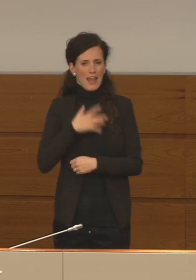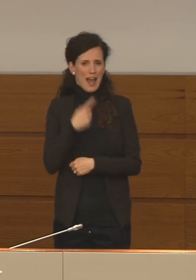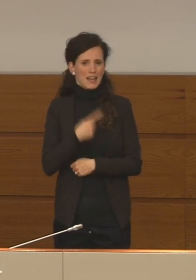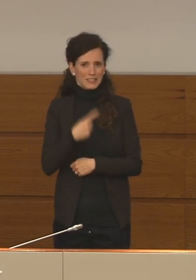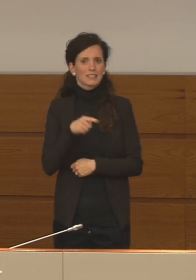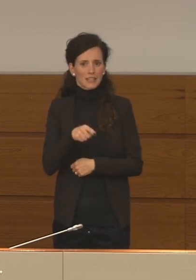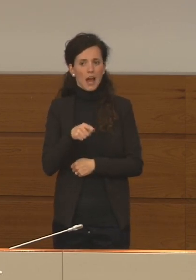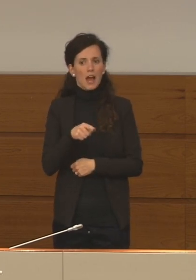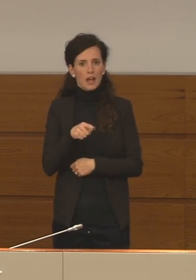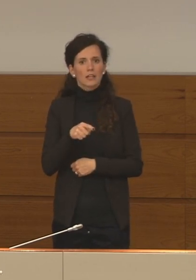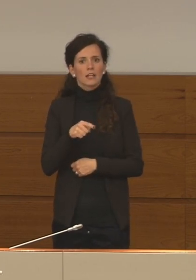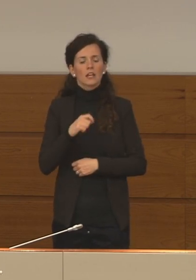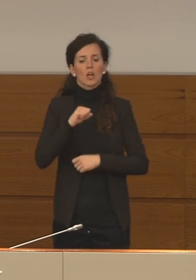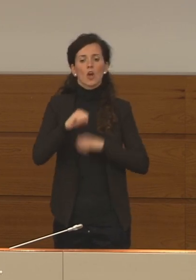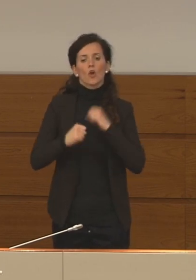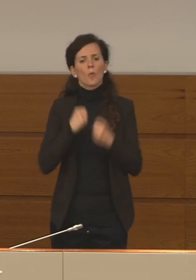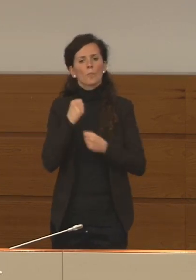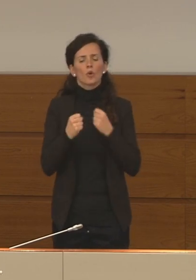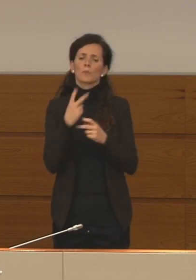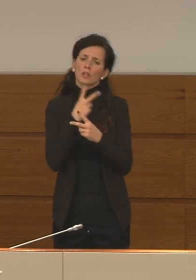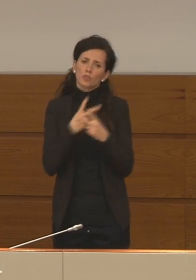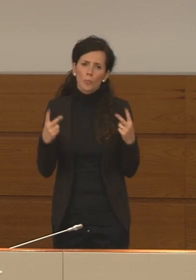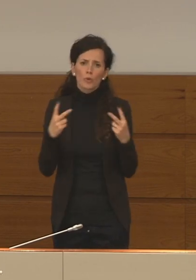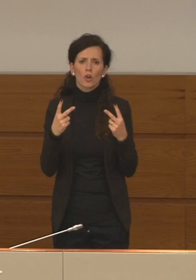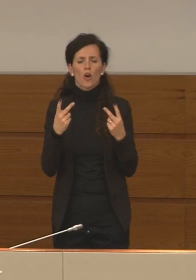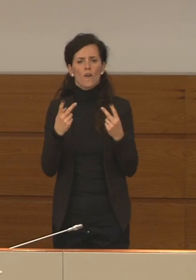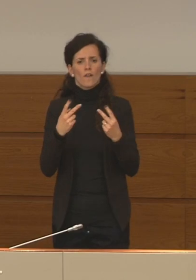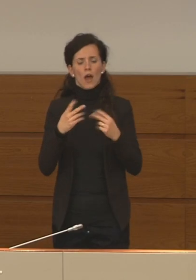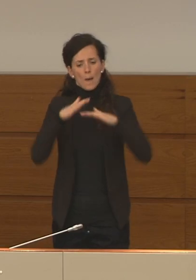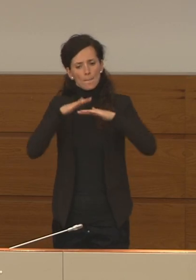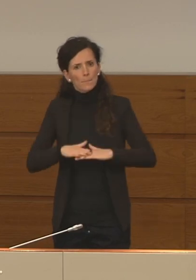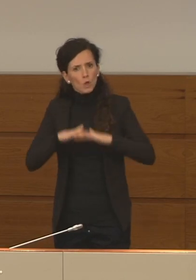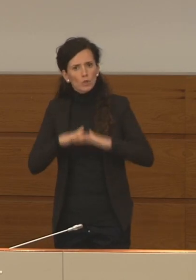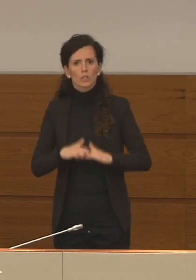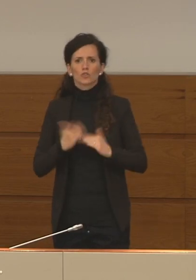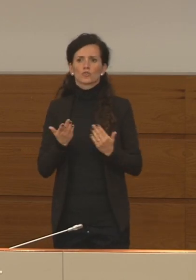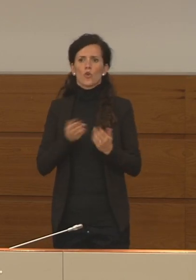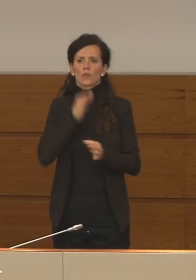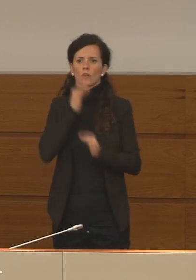comportamento di protezione quindi si muovano il meno possibile dalla propria